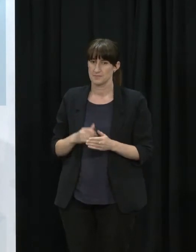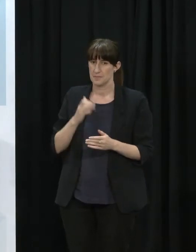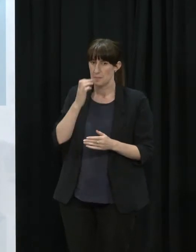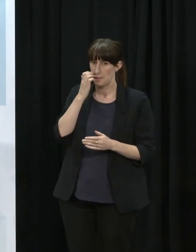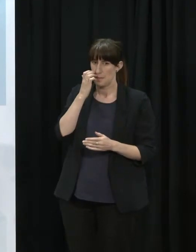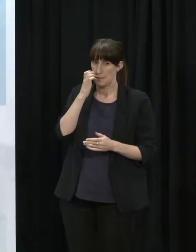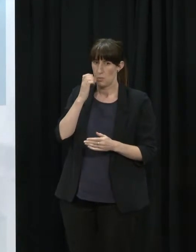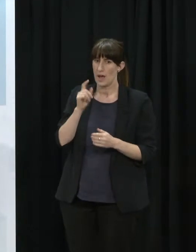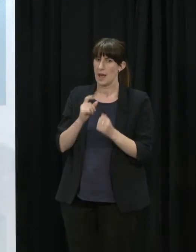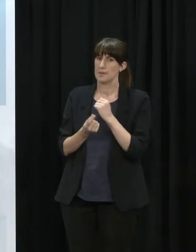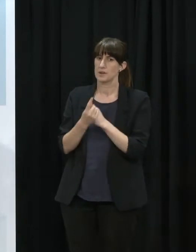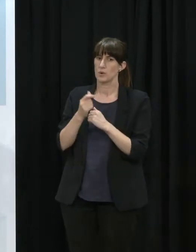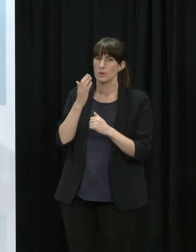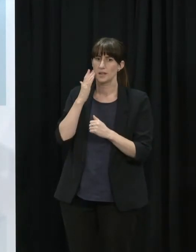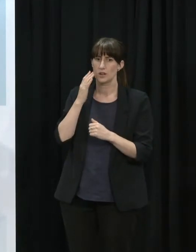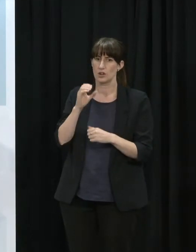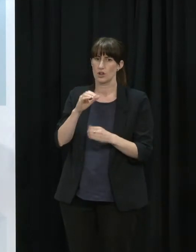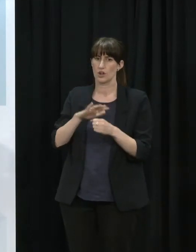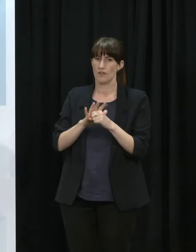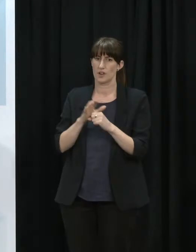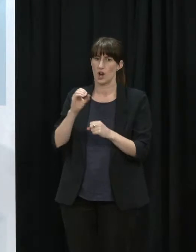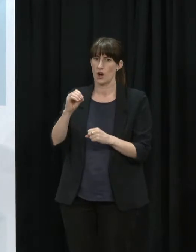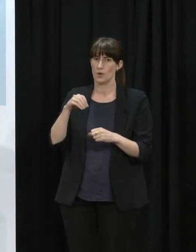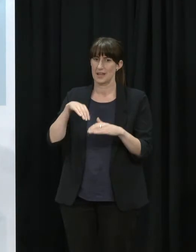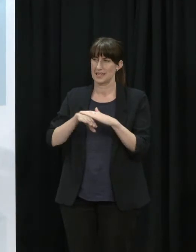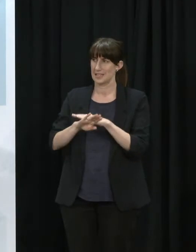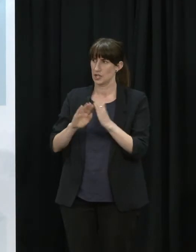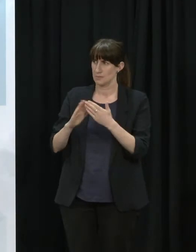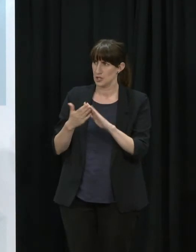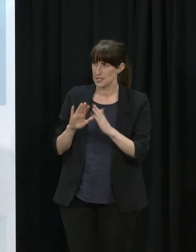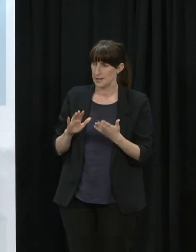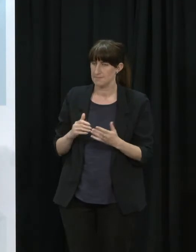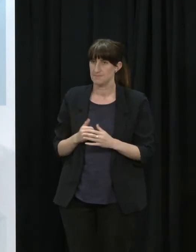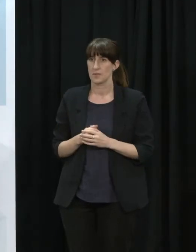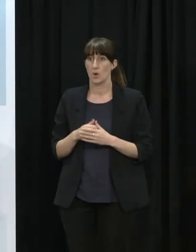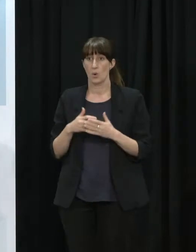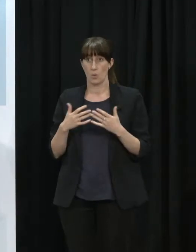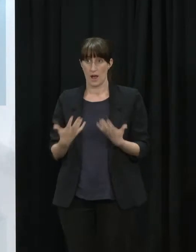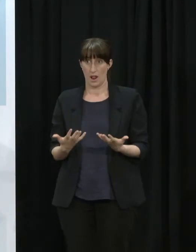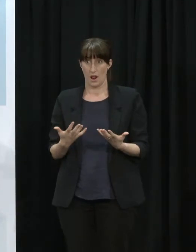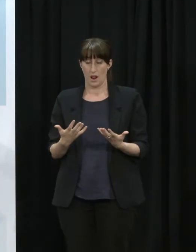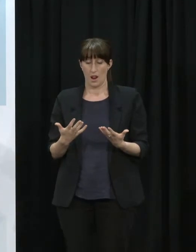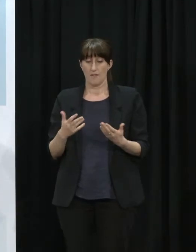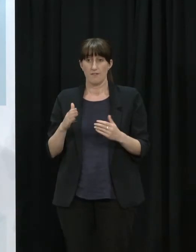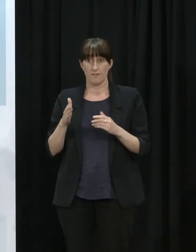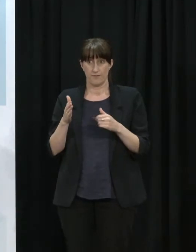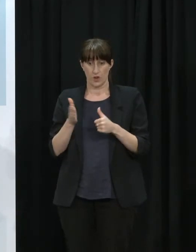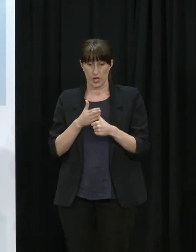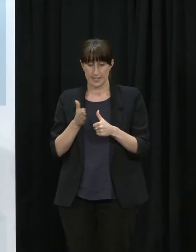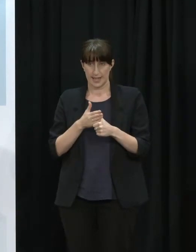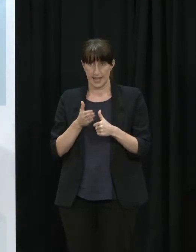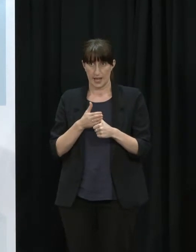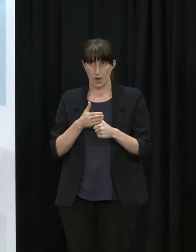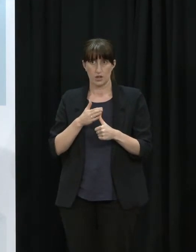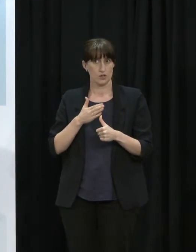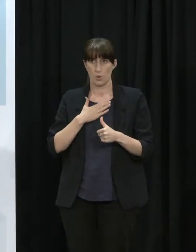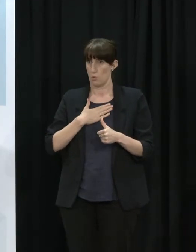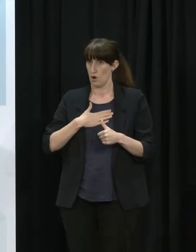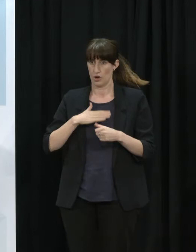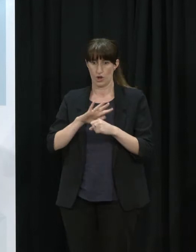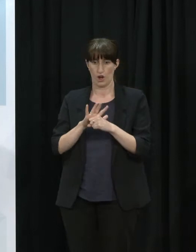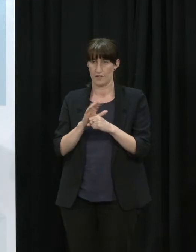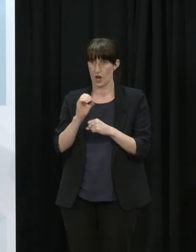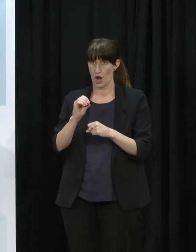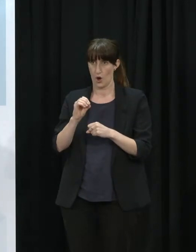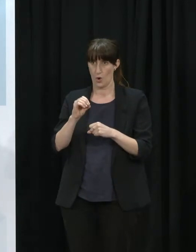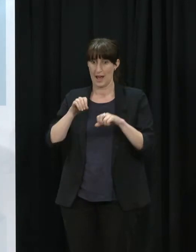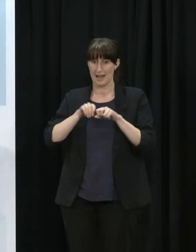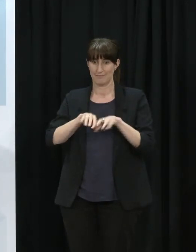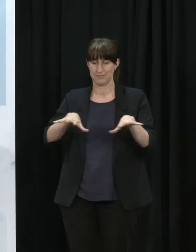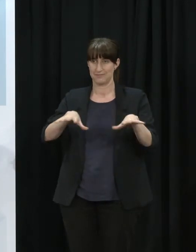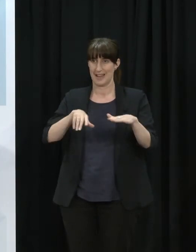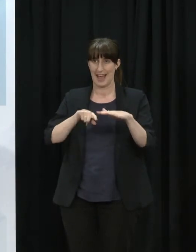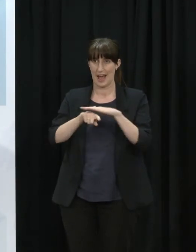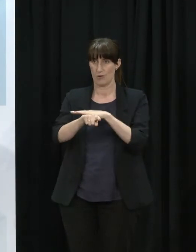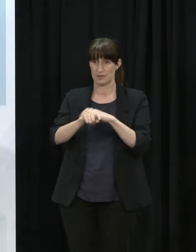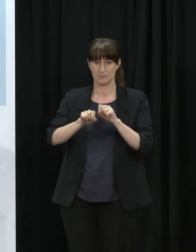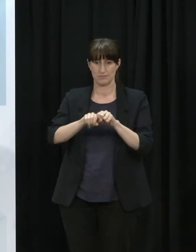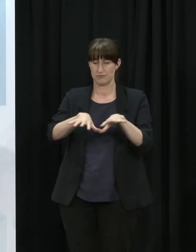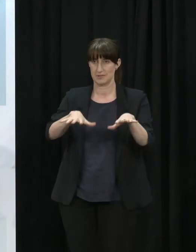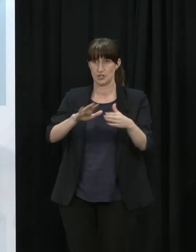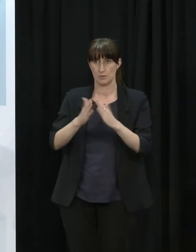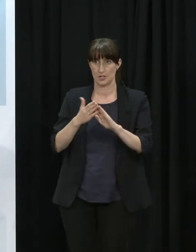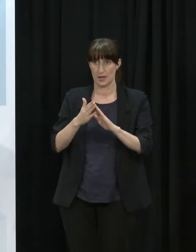nui te mate uruta o te ao.